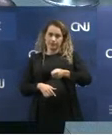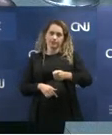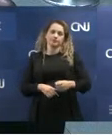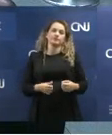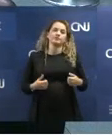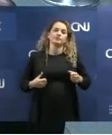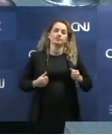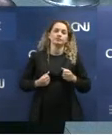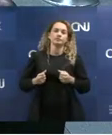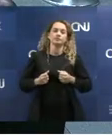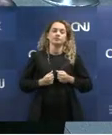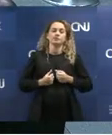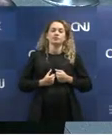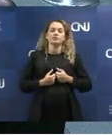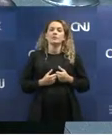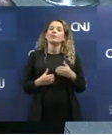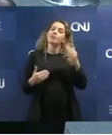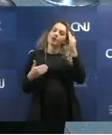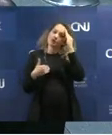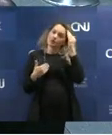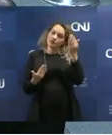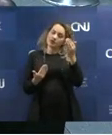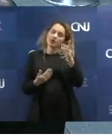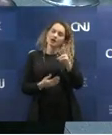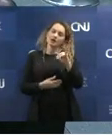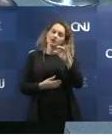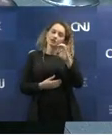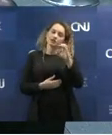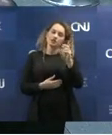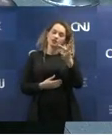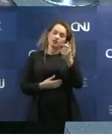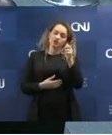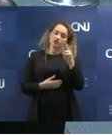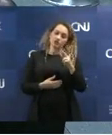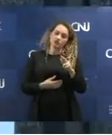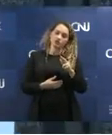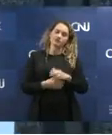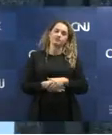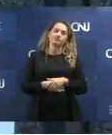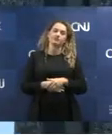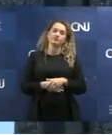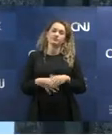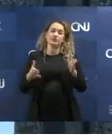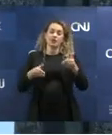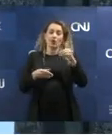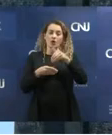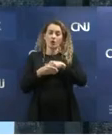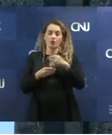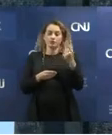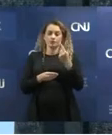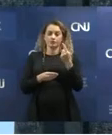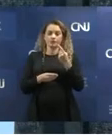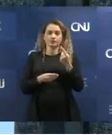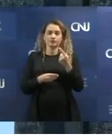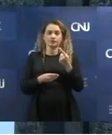Obrigado, conselheiro Richard Pae Kim. Como vota a Vossa Excelência, Ministro Vieira de Mello?